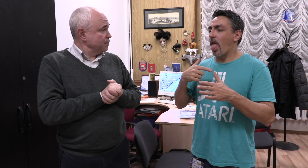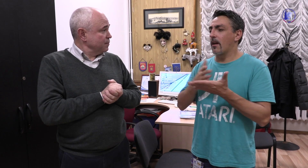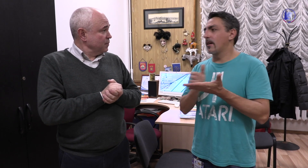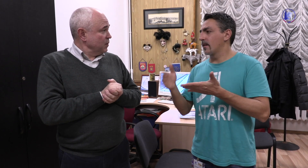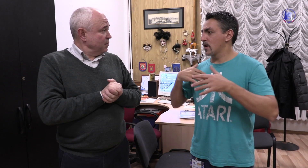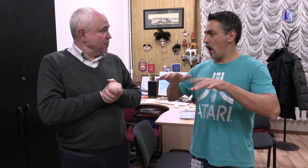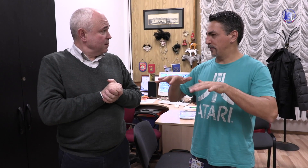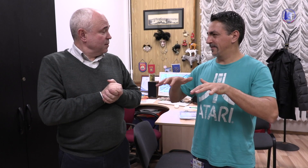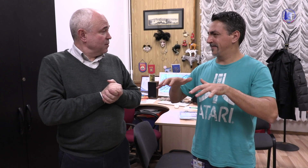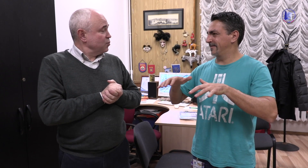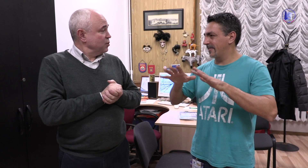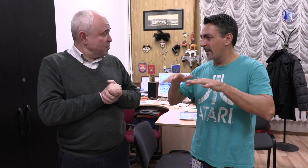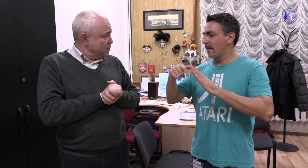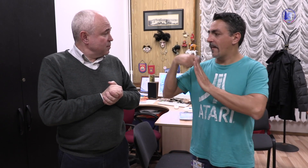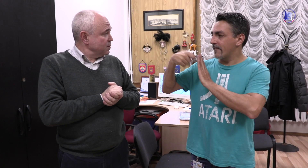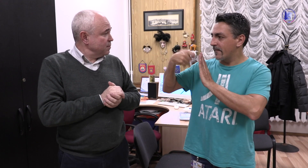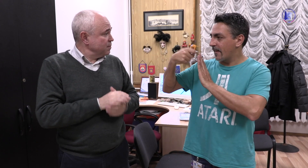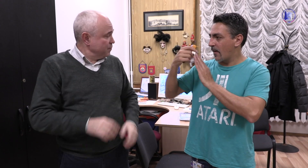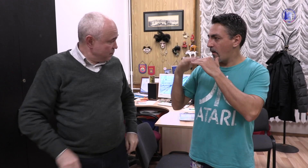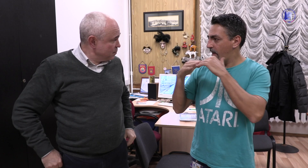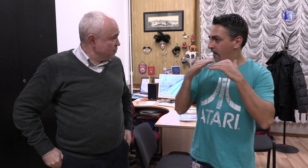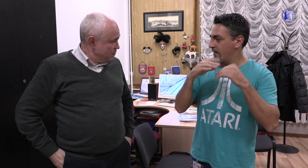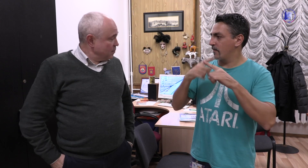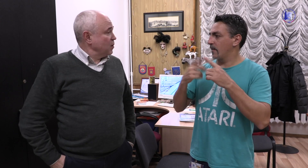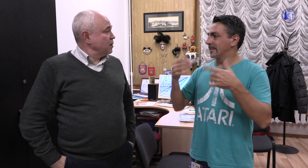Затем работал на компьютере – снимал и монтировал видео,